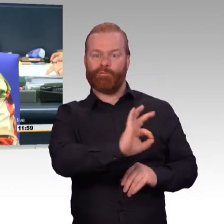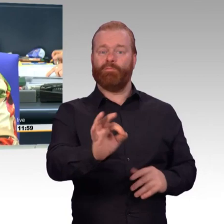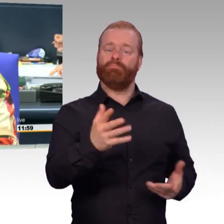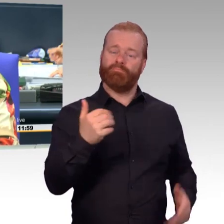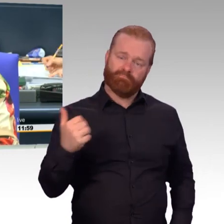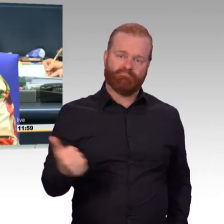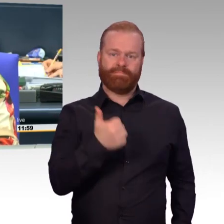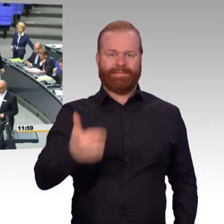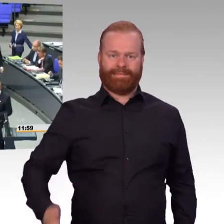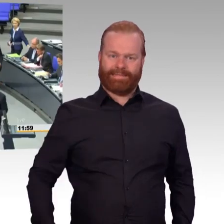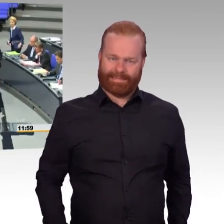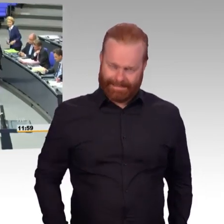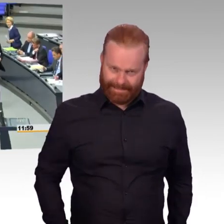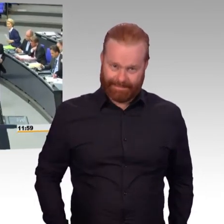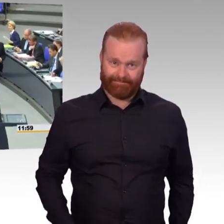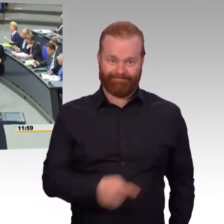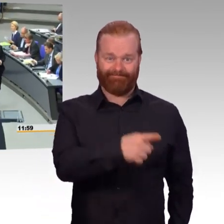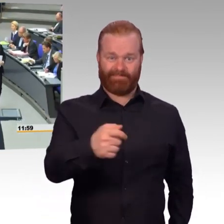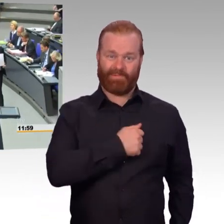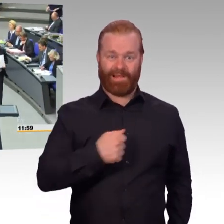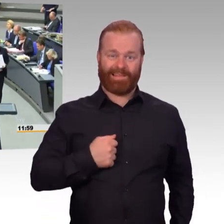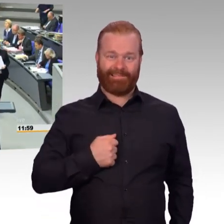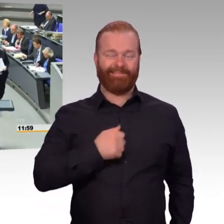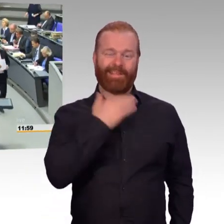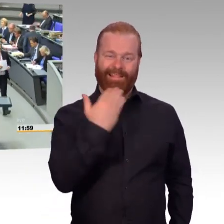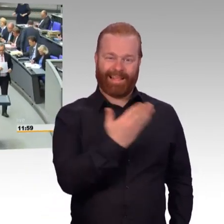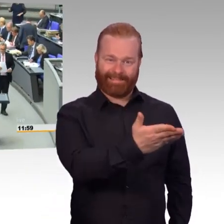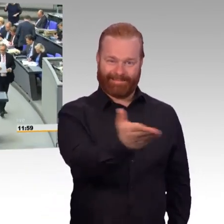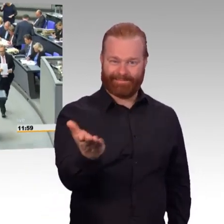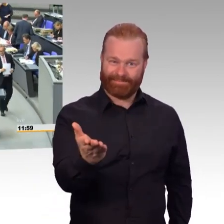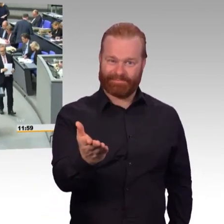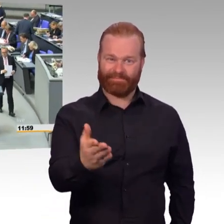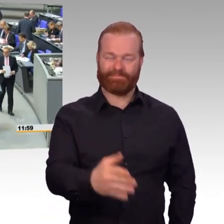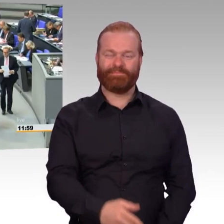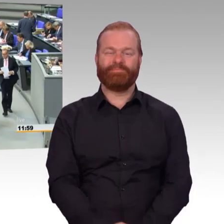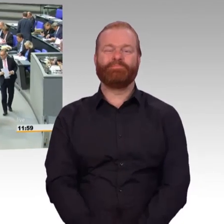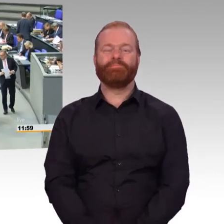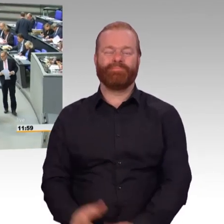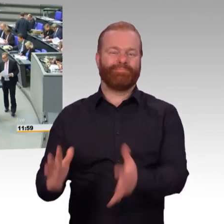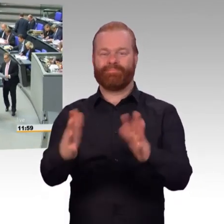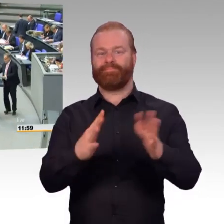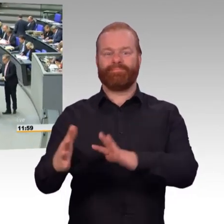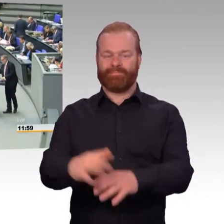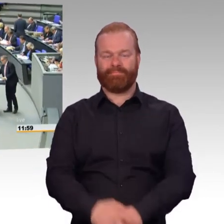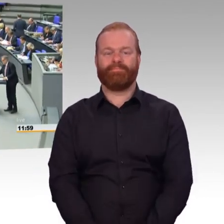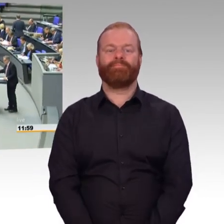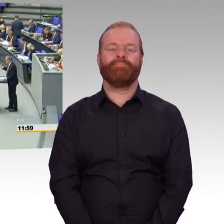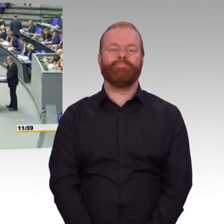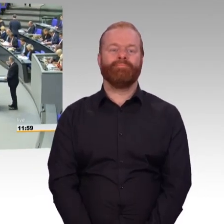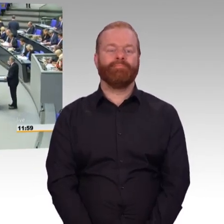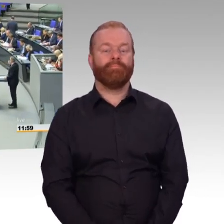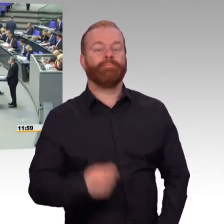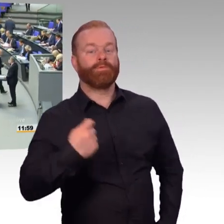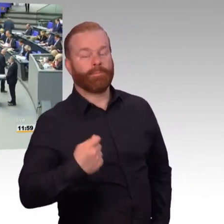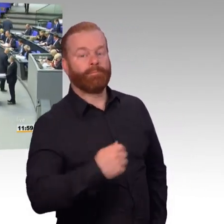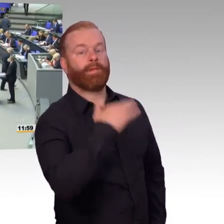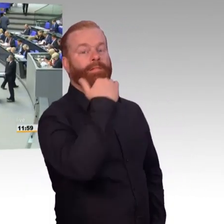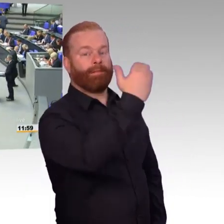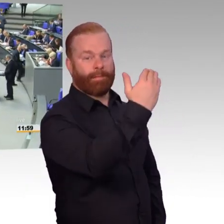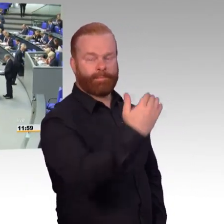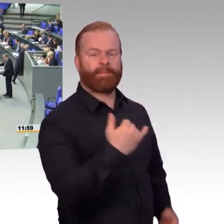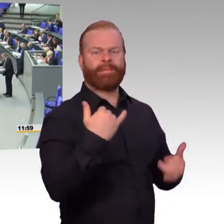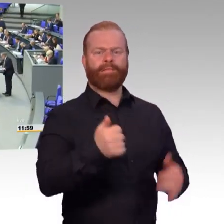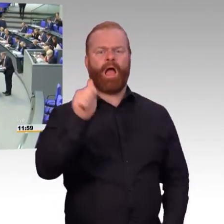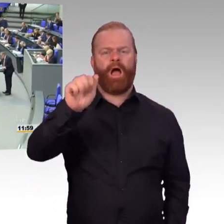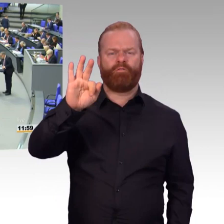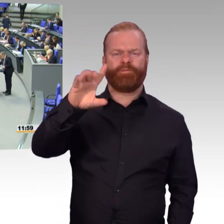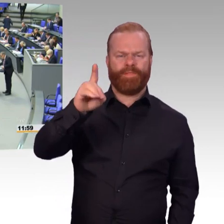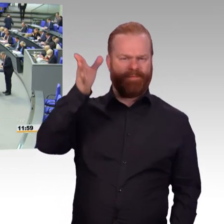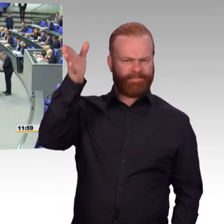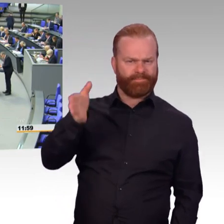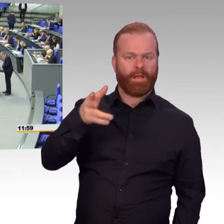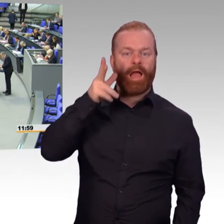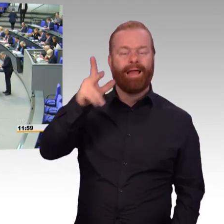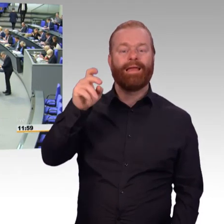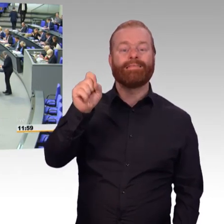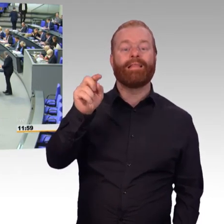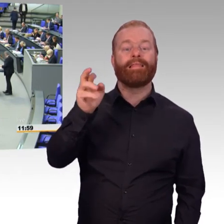(Beifall)